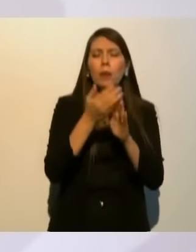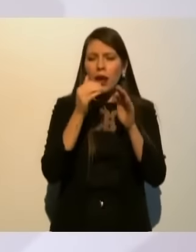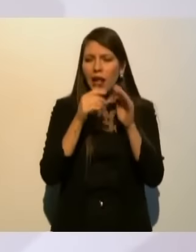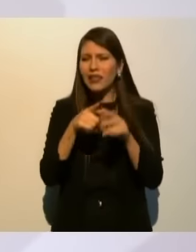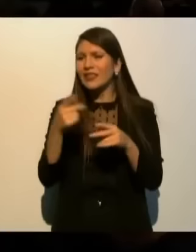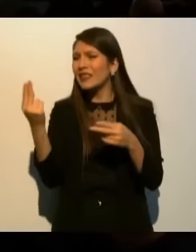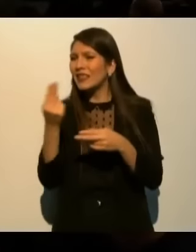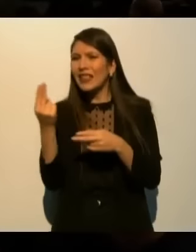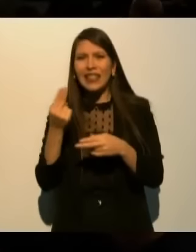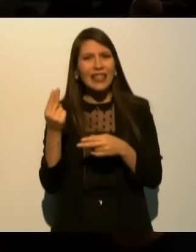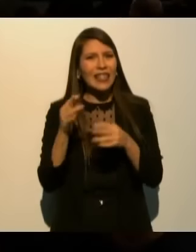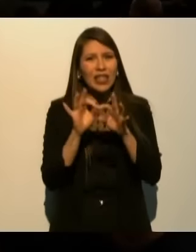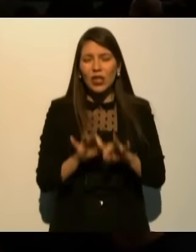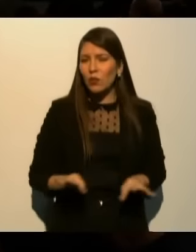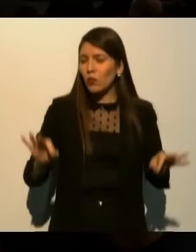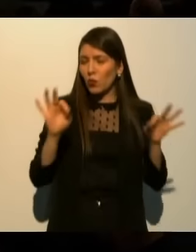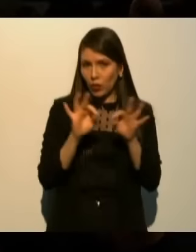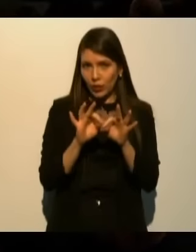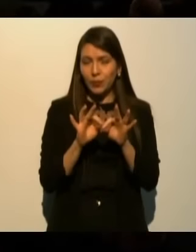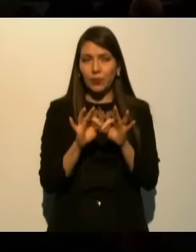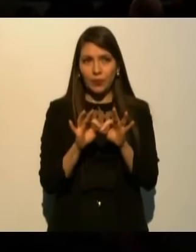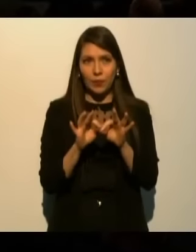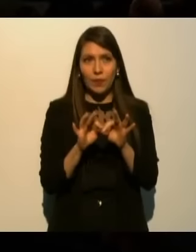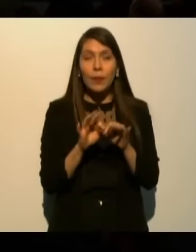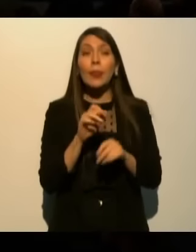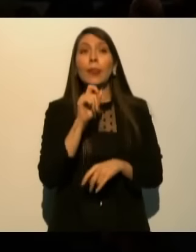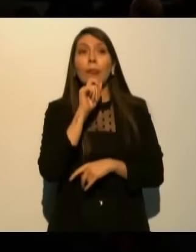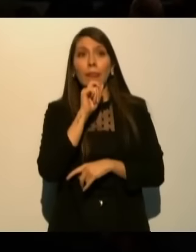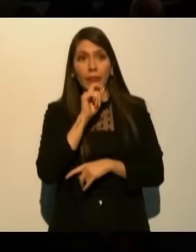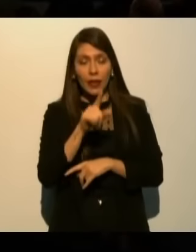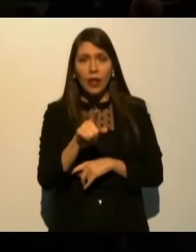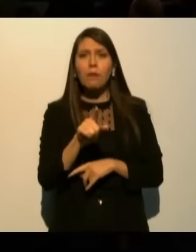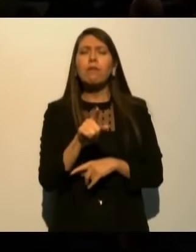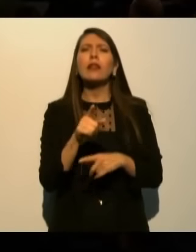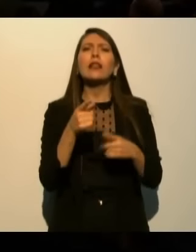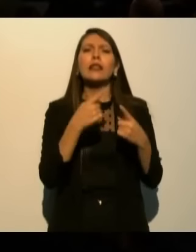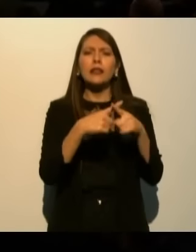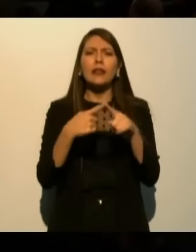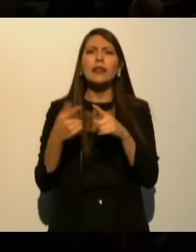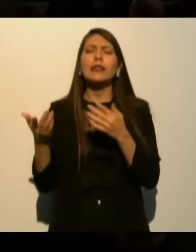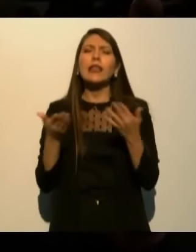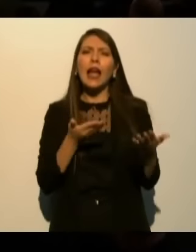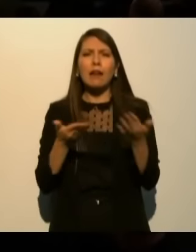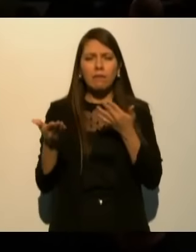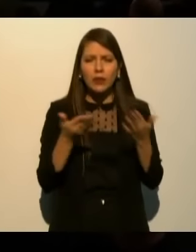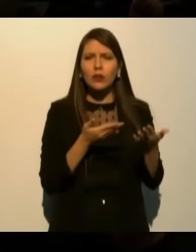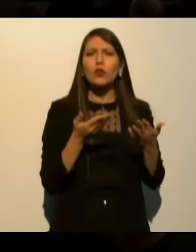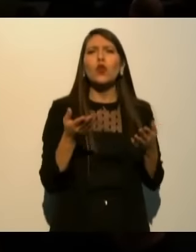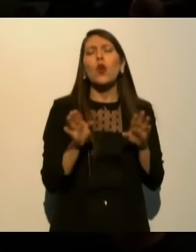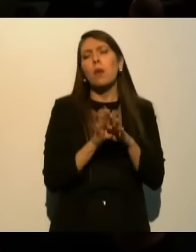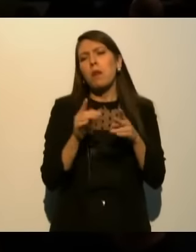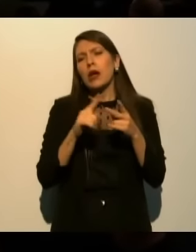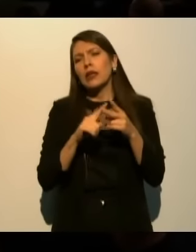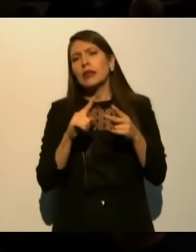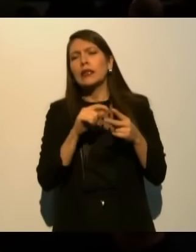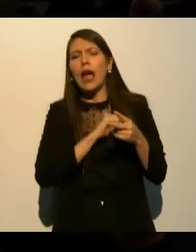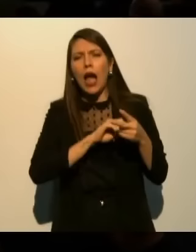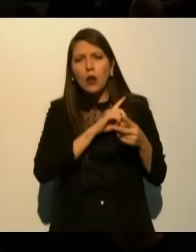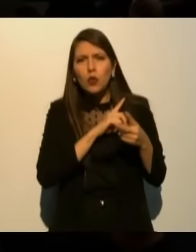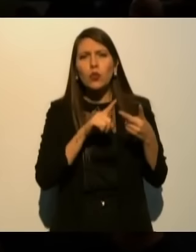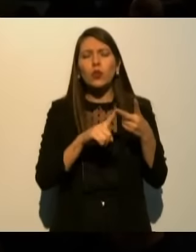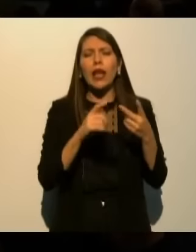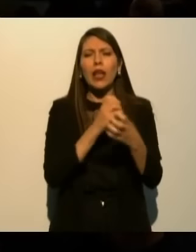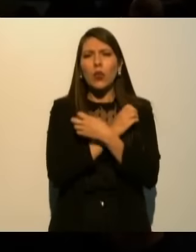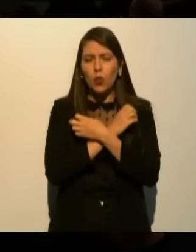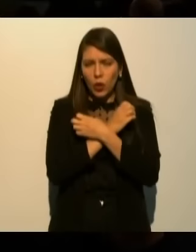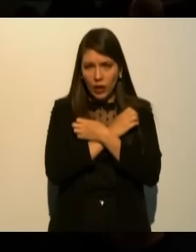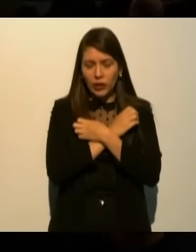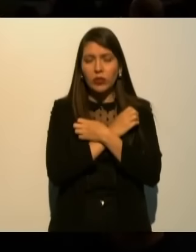también se invierte en servicios básicos de salud y de Educación que beneficien directamente a la